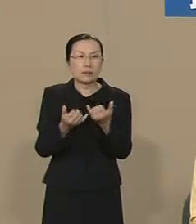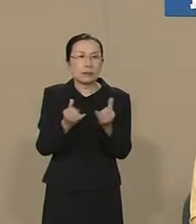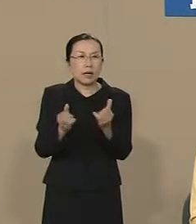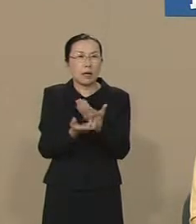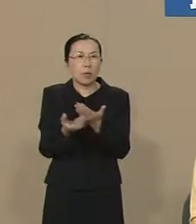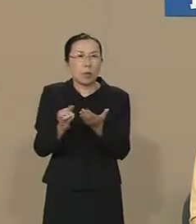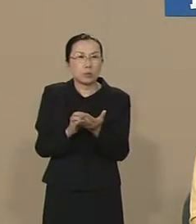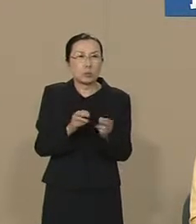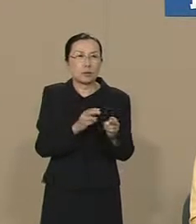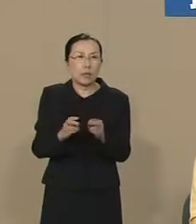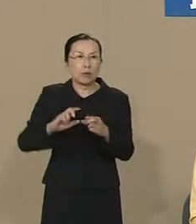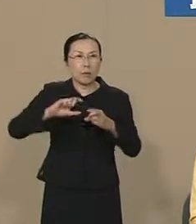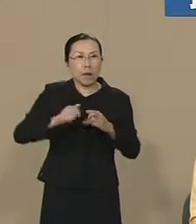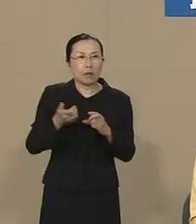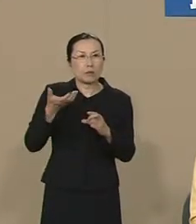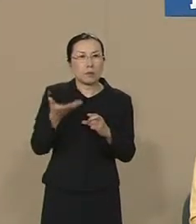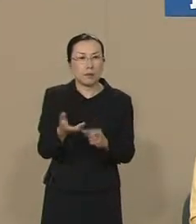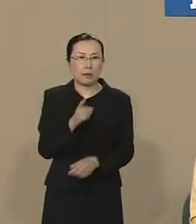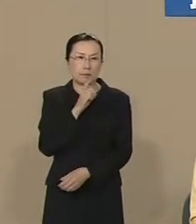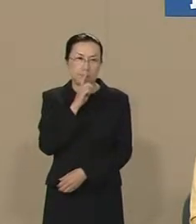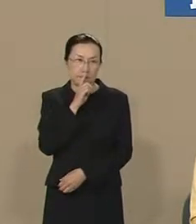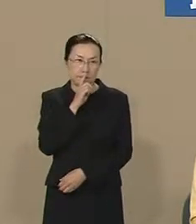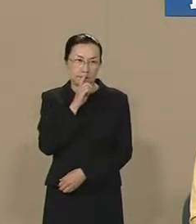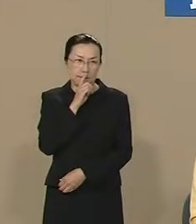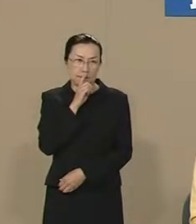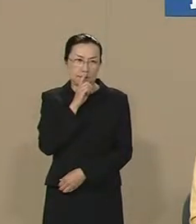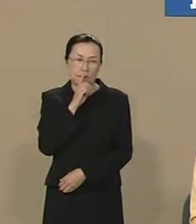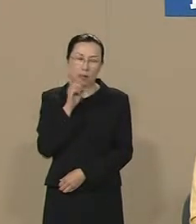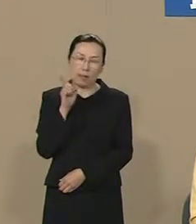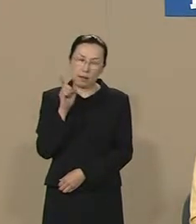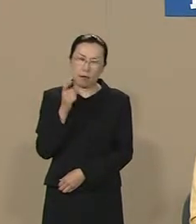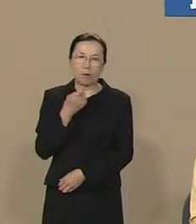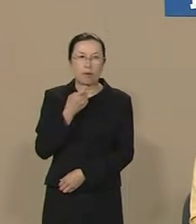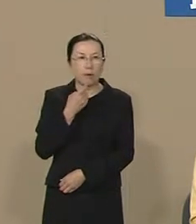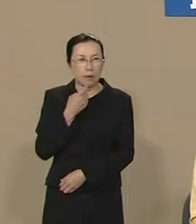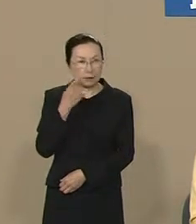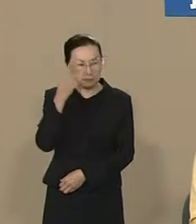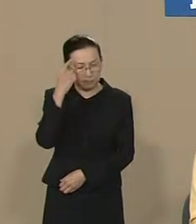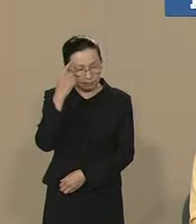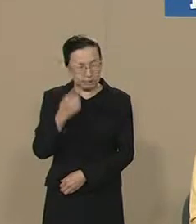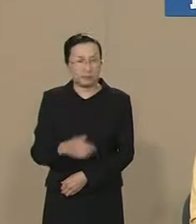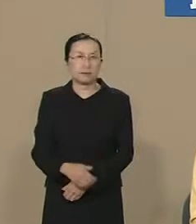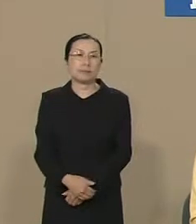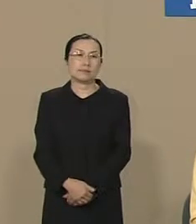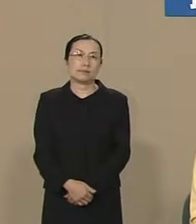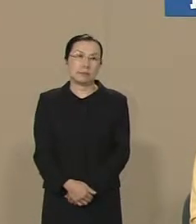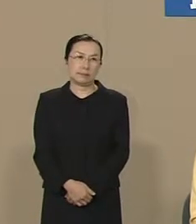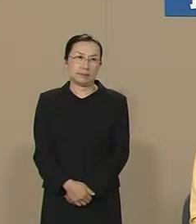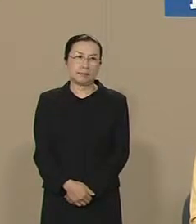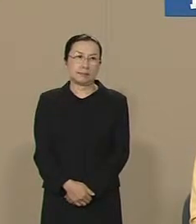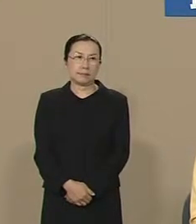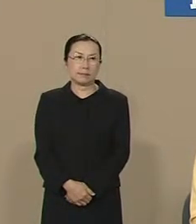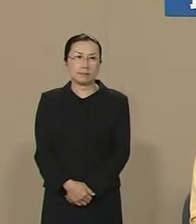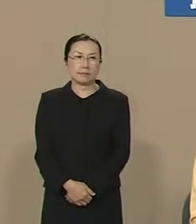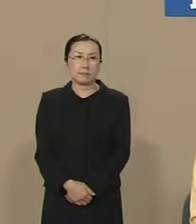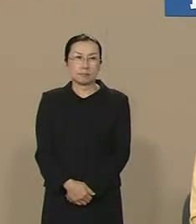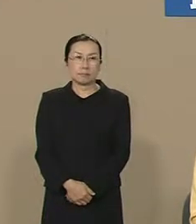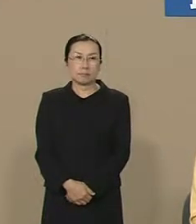口を閉ざしています｡ これは､あまりにも 不誠実だと思います｡